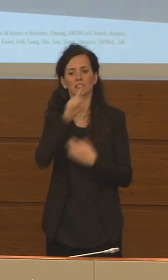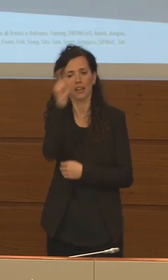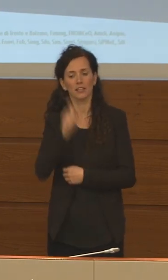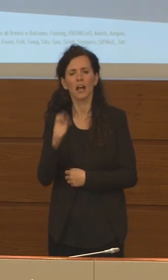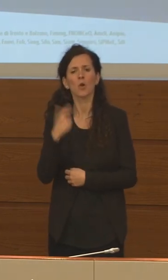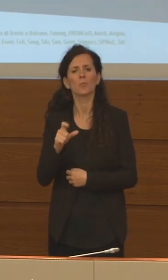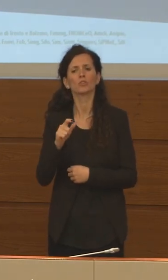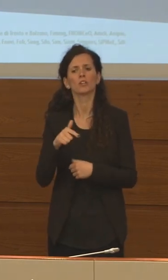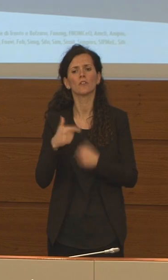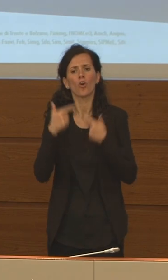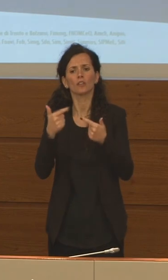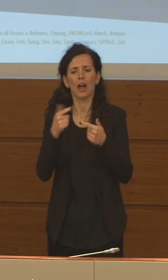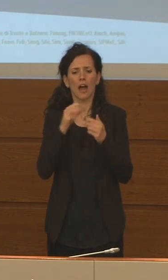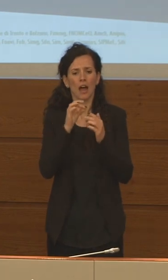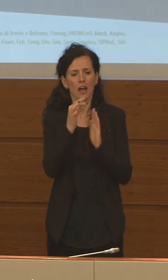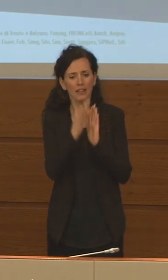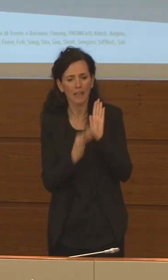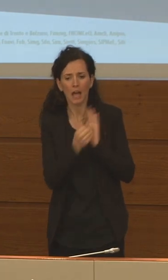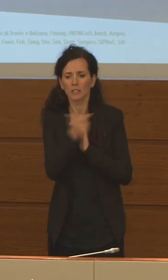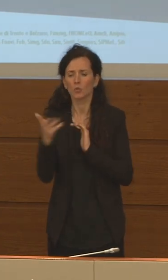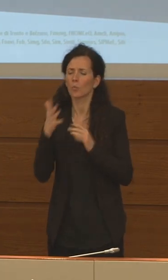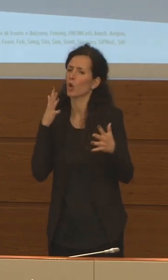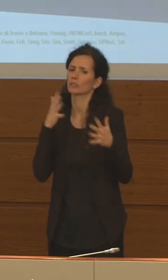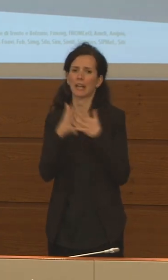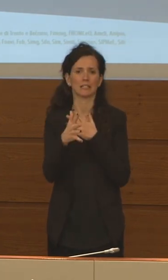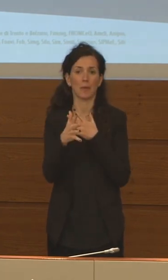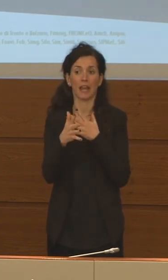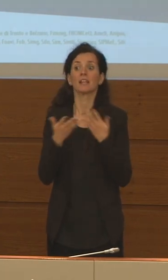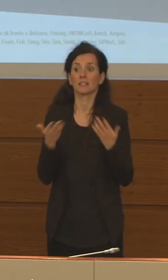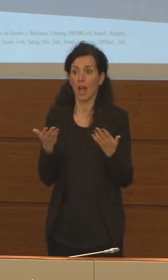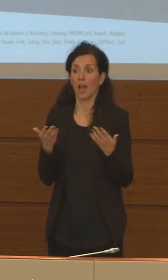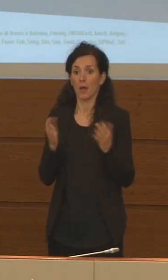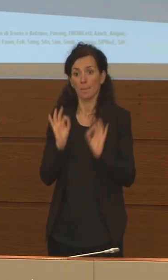nei dati che noi abbiamo messo. A proposito di trasparenza poi vi darò il